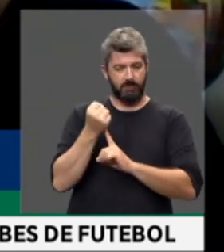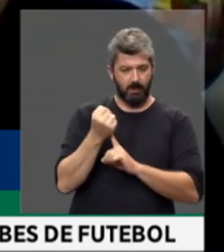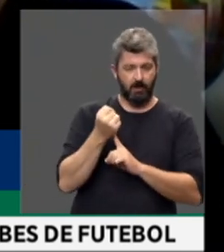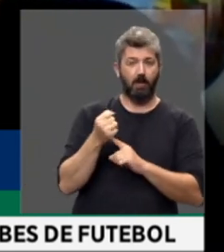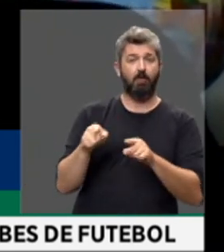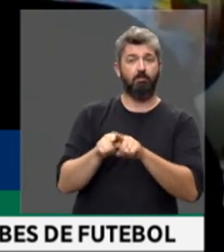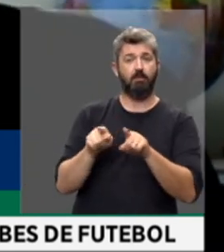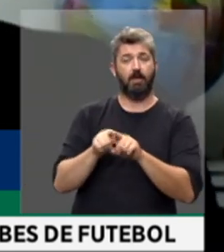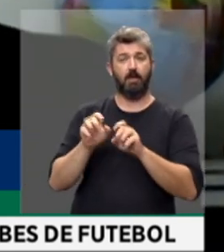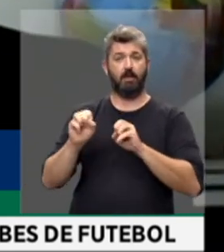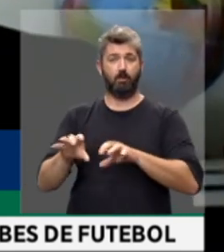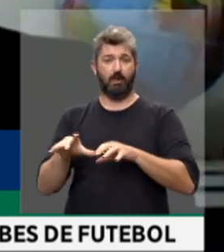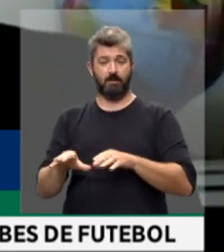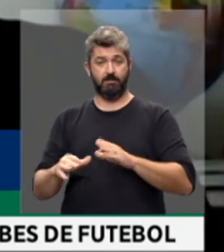O. PARA MANTER A DO SENADO. -- [DEPUTADO]: EU QUERO